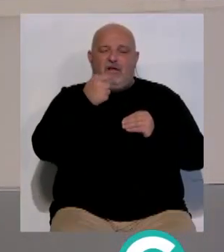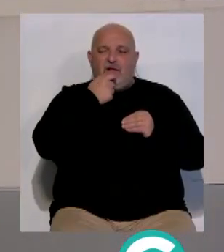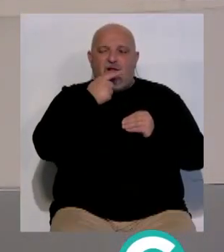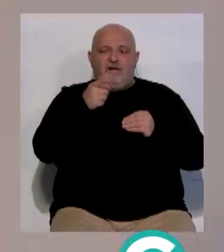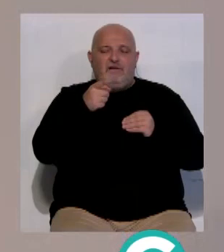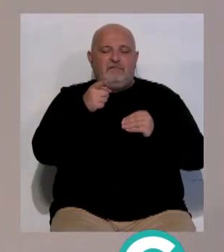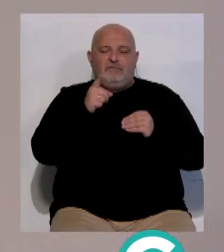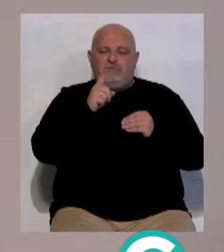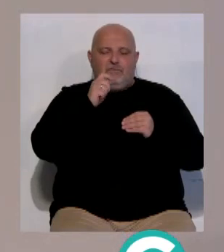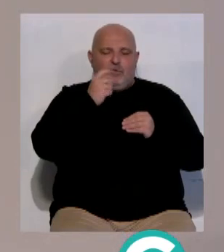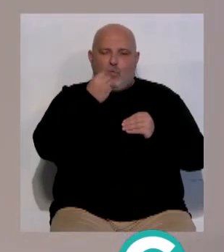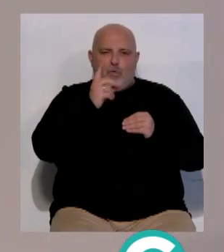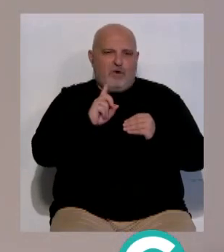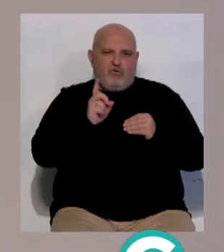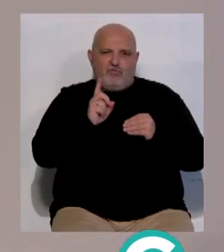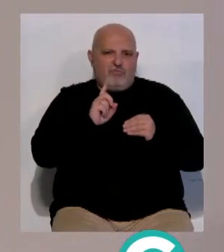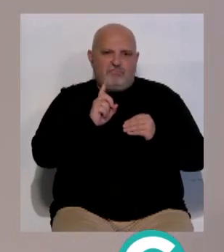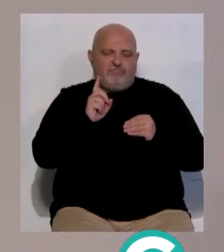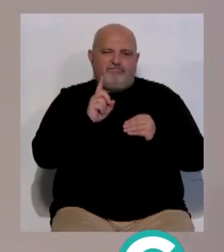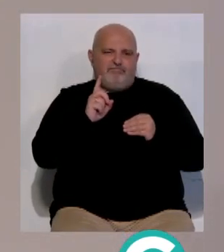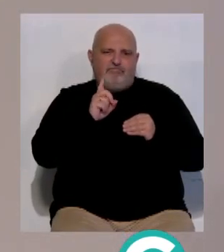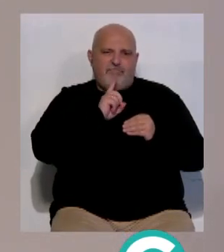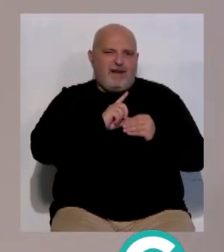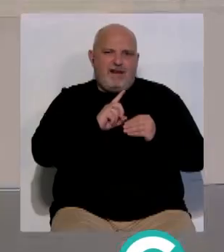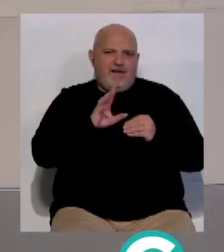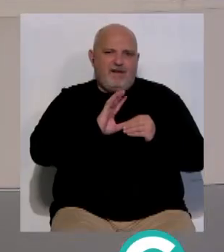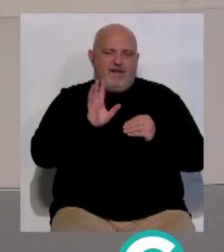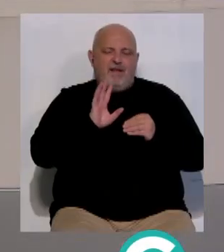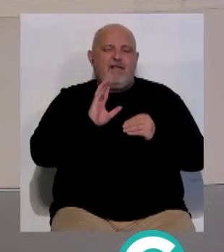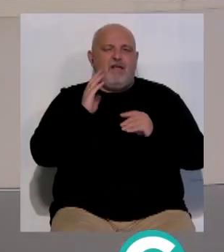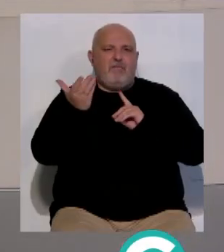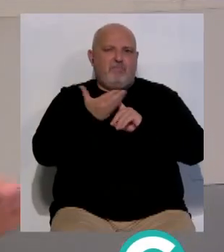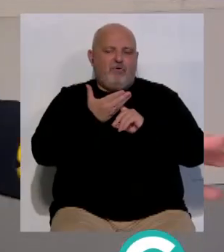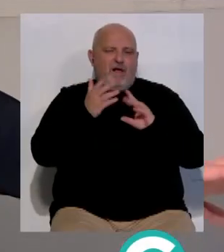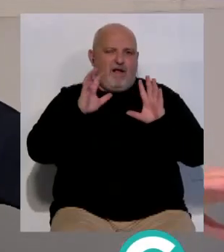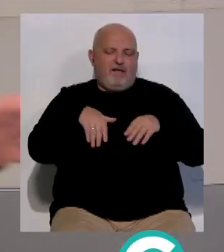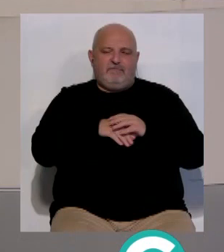Manzano no fue bueno dio la sensación de que est peró y perjudicó al cad Juan Antonio Perdona dio